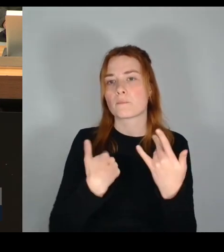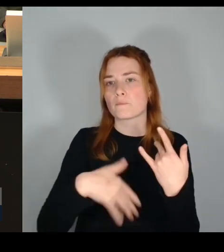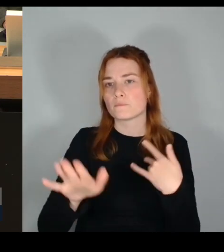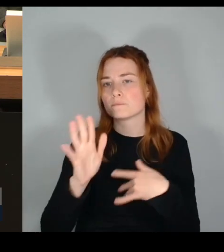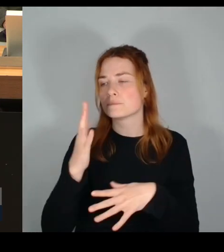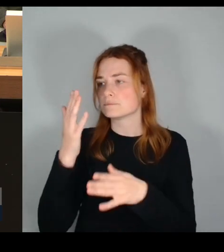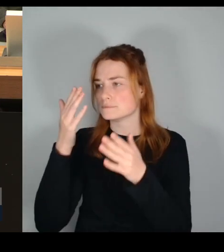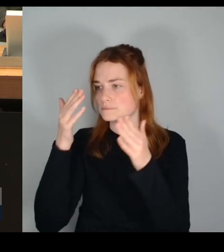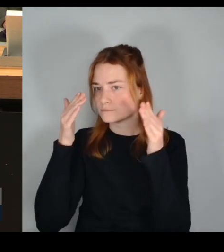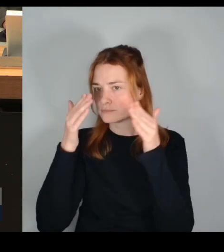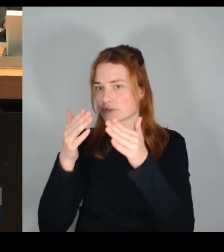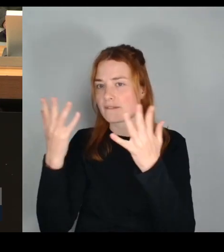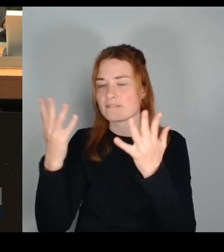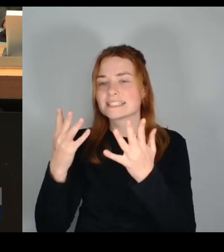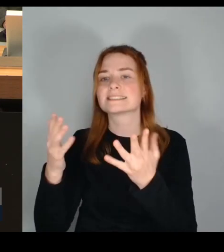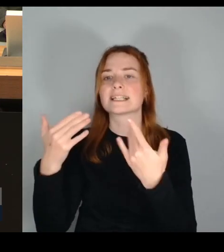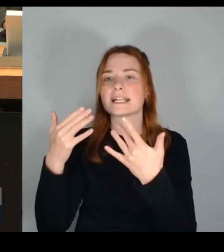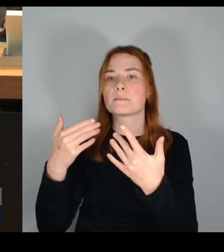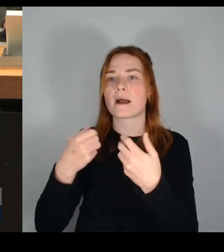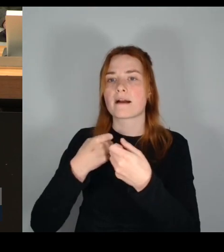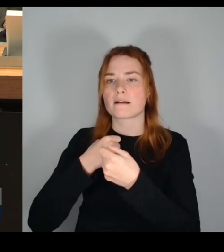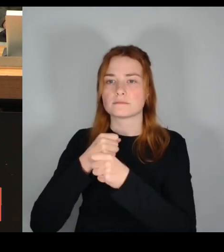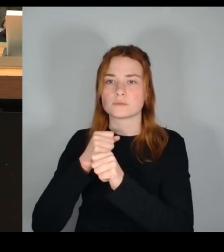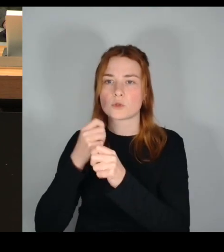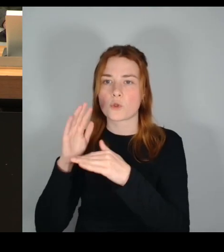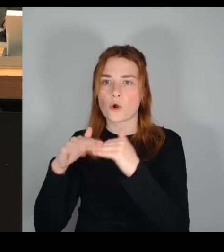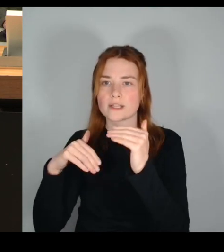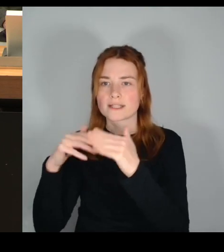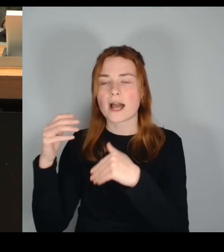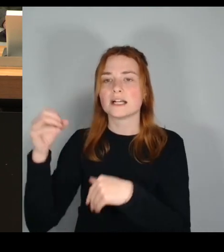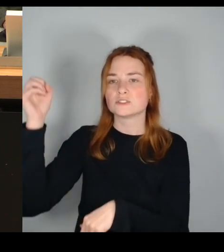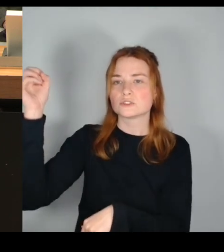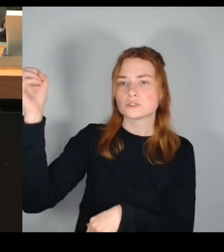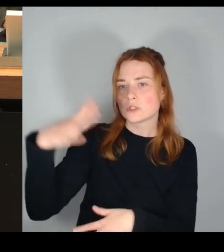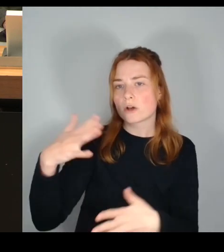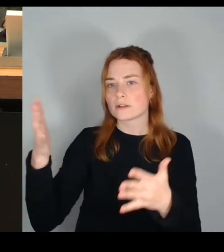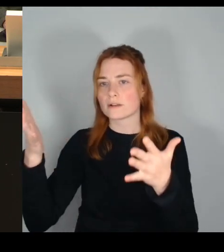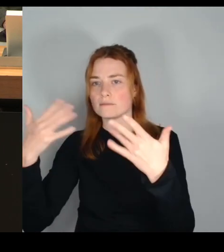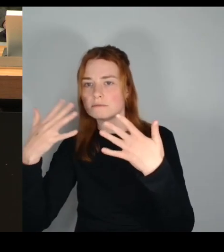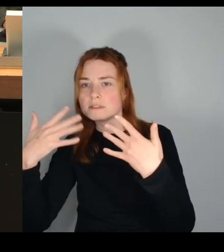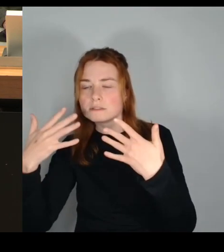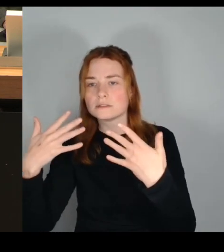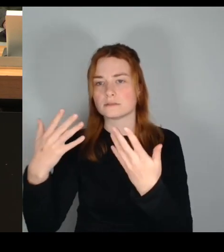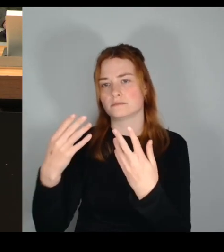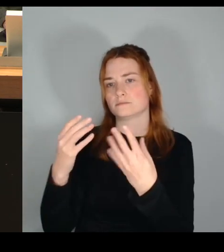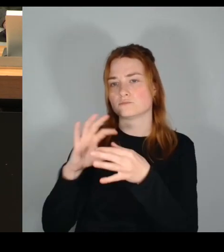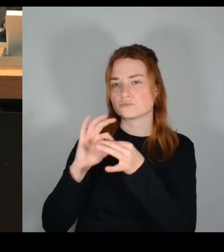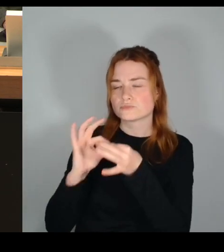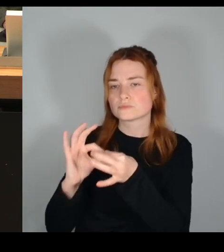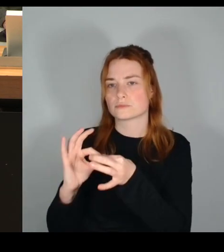Und von diesem einzig vernünftigen und sinnvollen Weg werden wir uns auch von der Energiefragen rückwärtsgewandten AfD